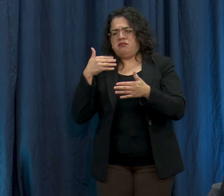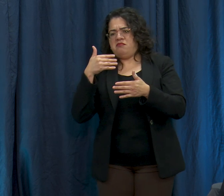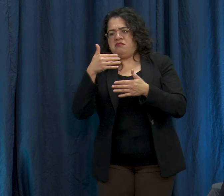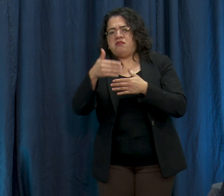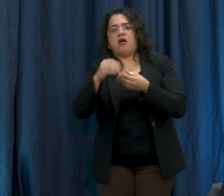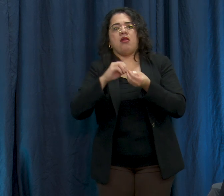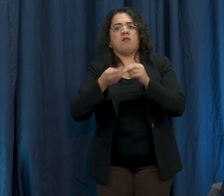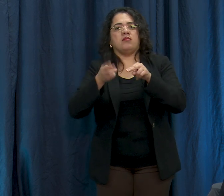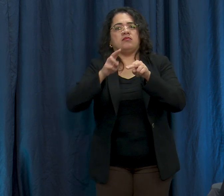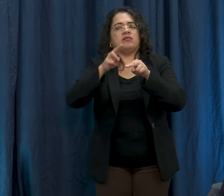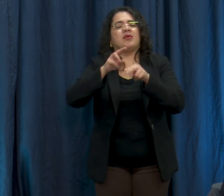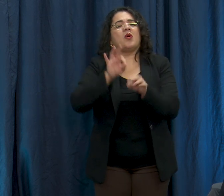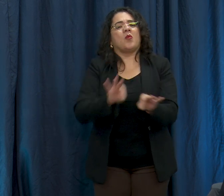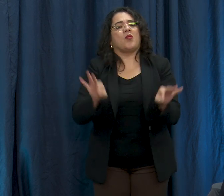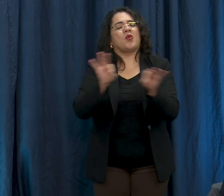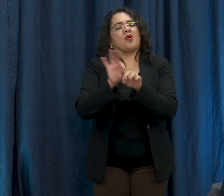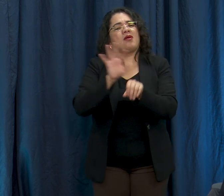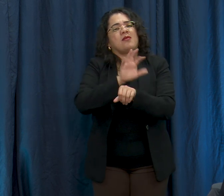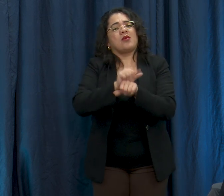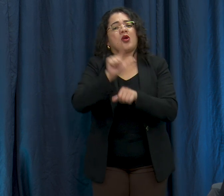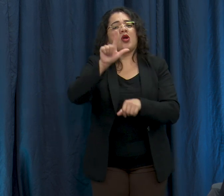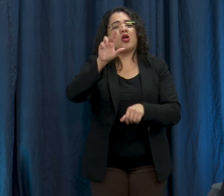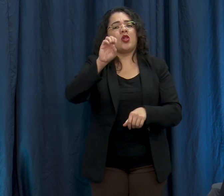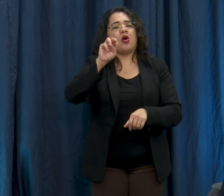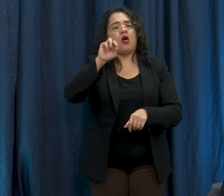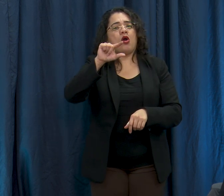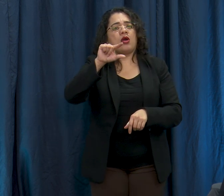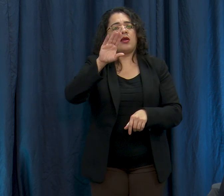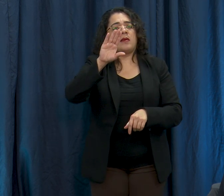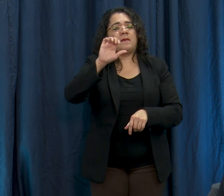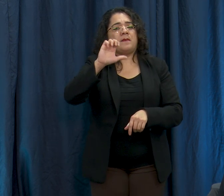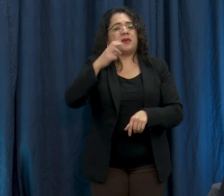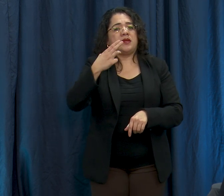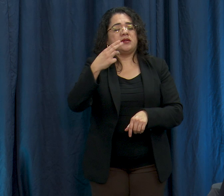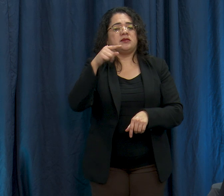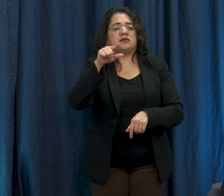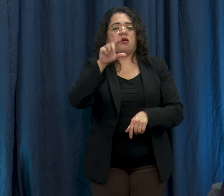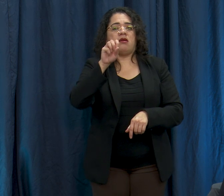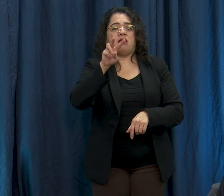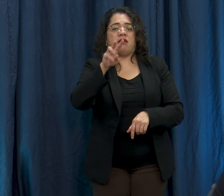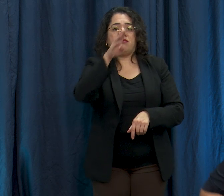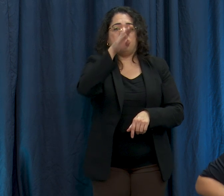vissa car a Long Beach da Covidien you ever see los espacio para